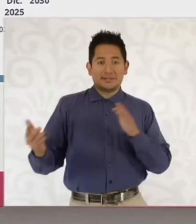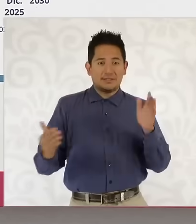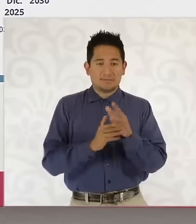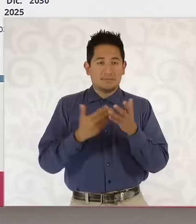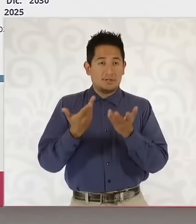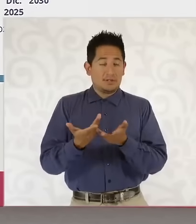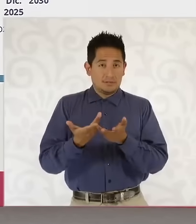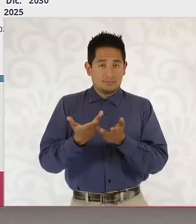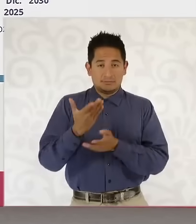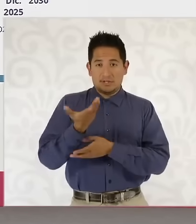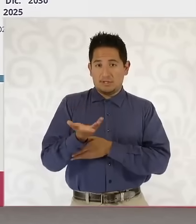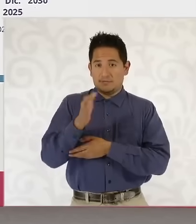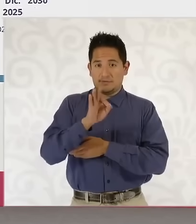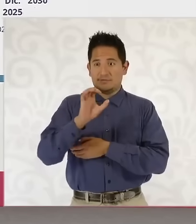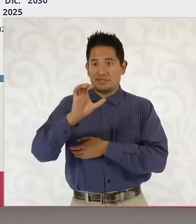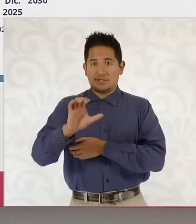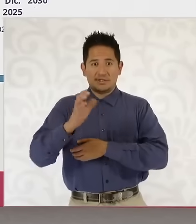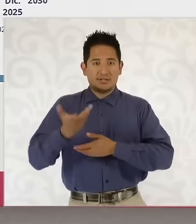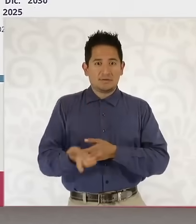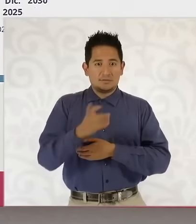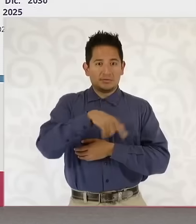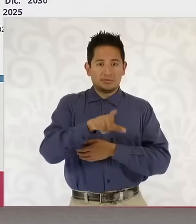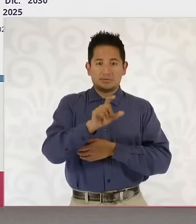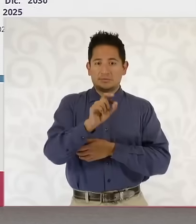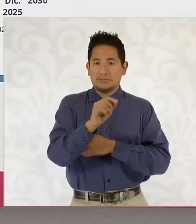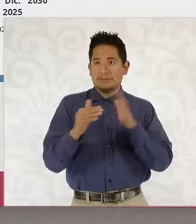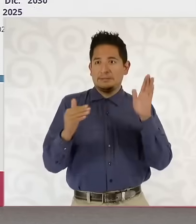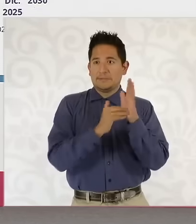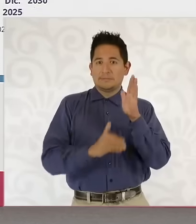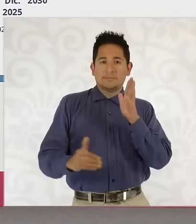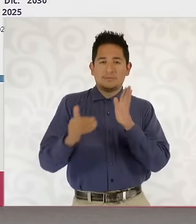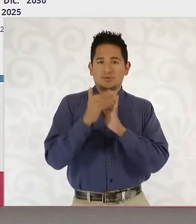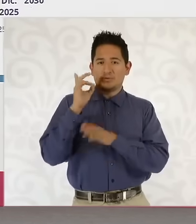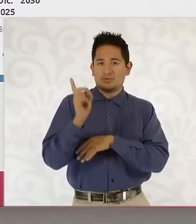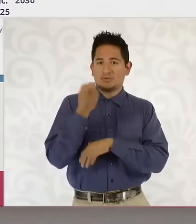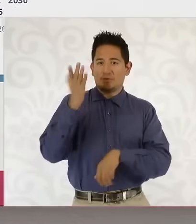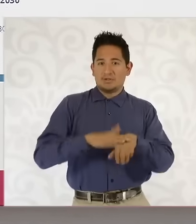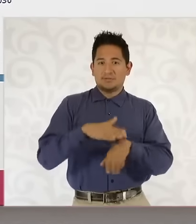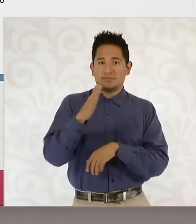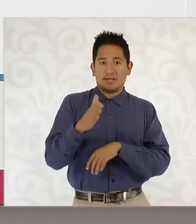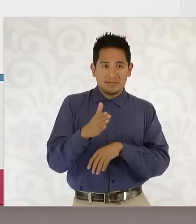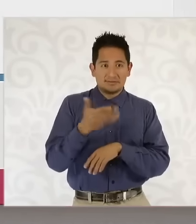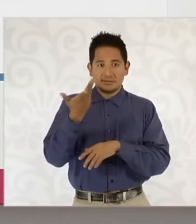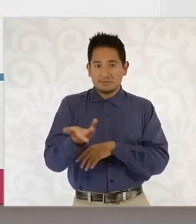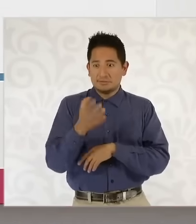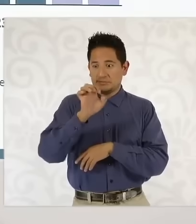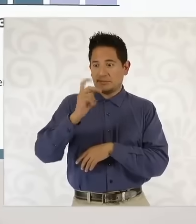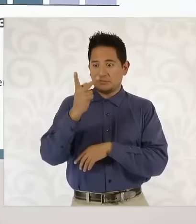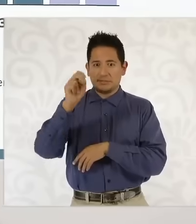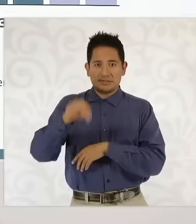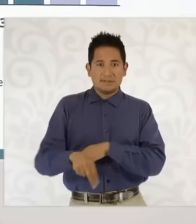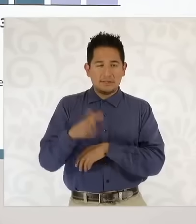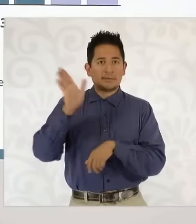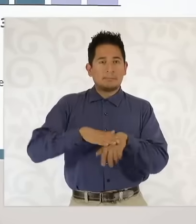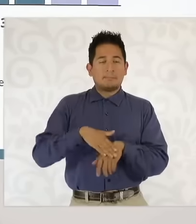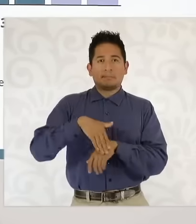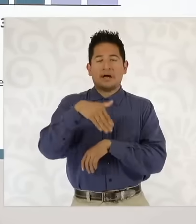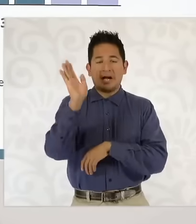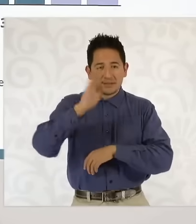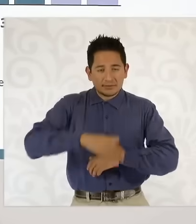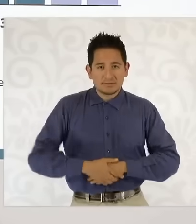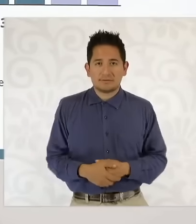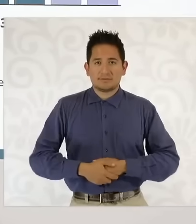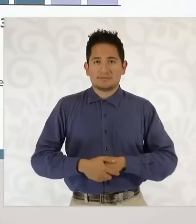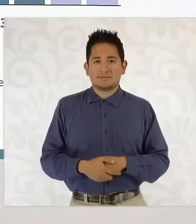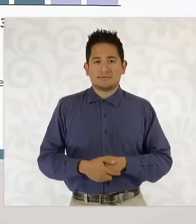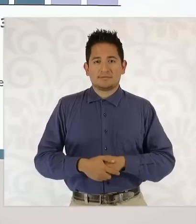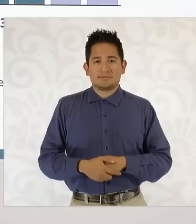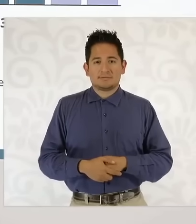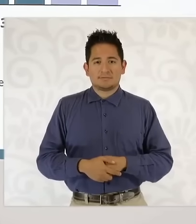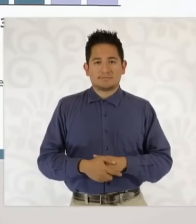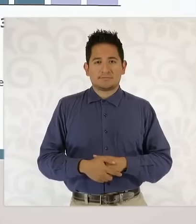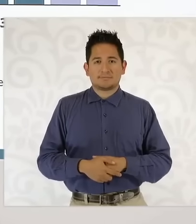quedó muy atrás. fueron 20,000ones de dólar más y aquí fueron 40,000 millones de dólar más de deuda.